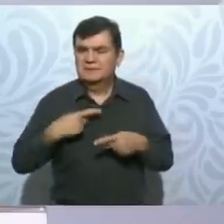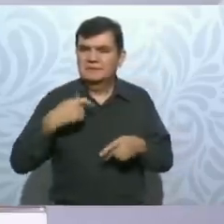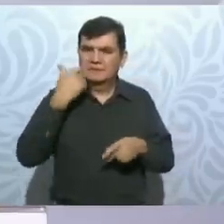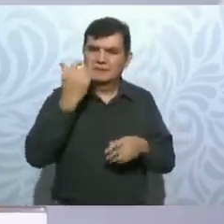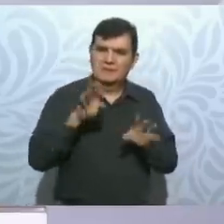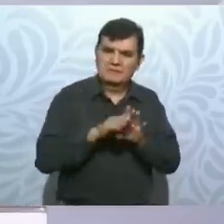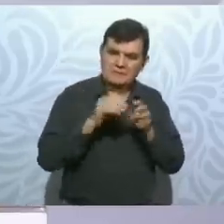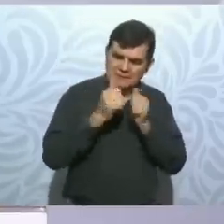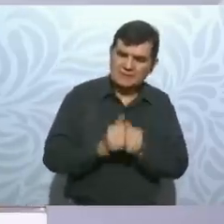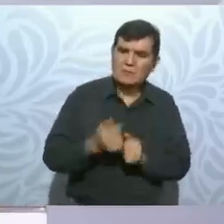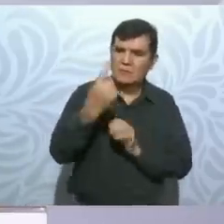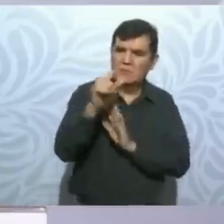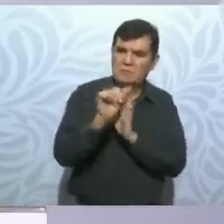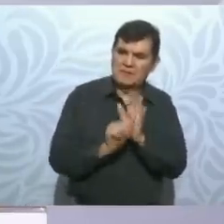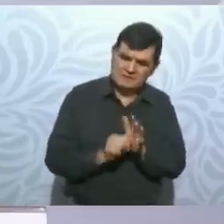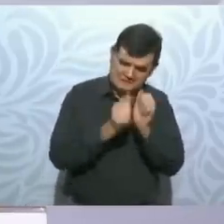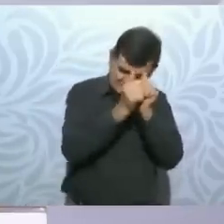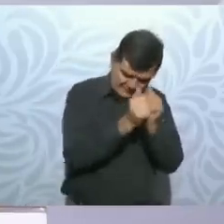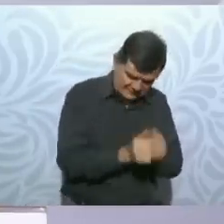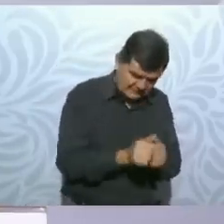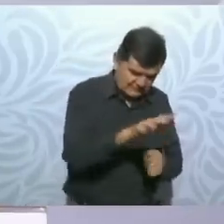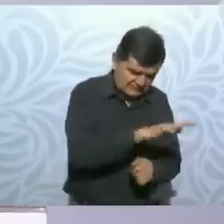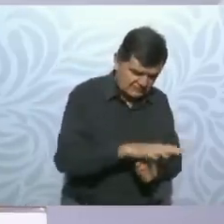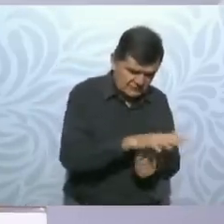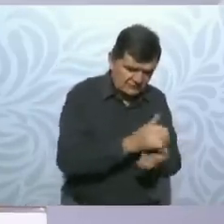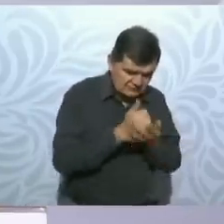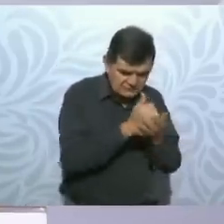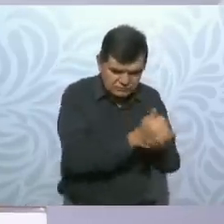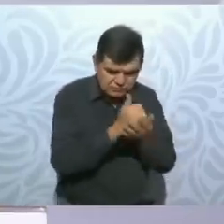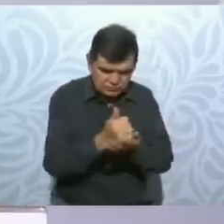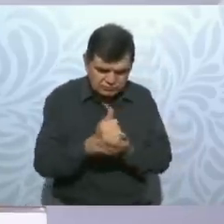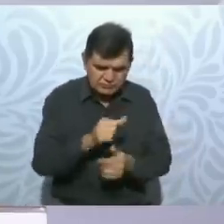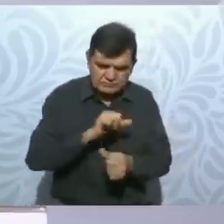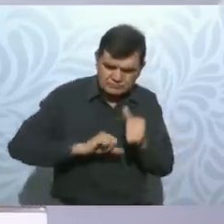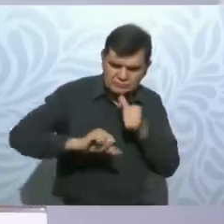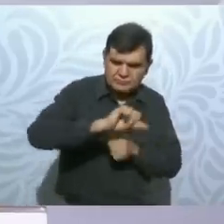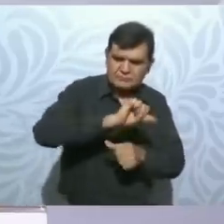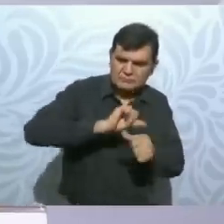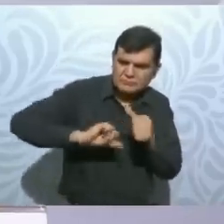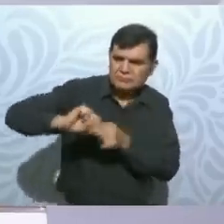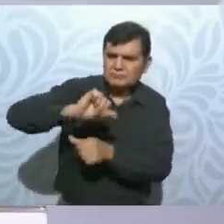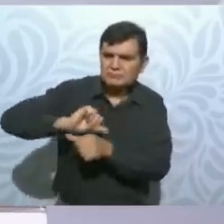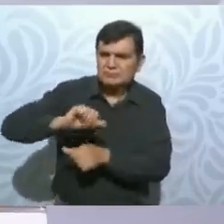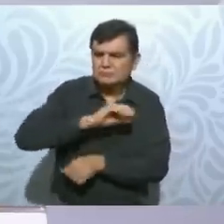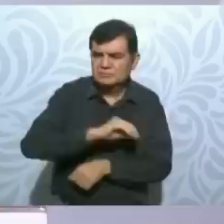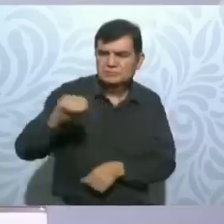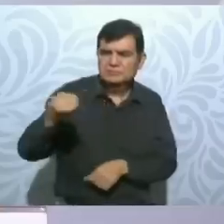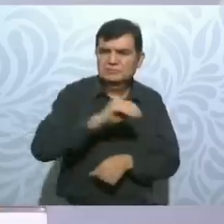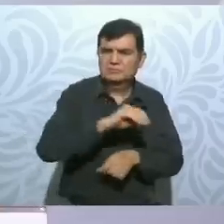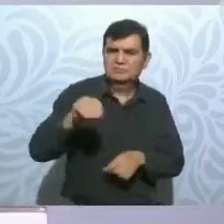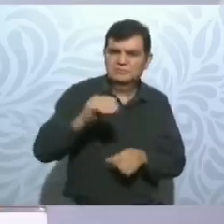Durante un mes en la comunidad y se rotan con otras personas para tener presencia permanente